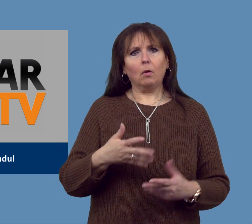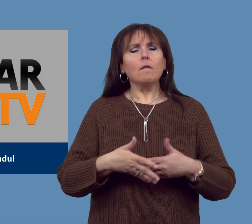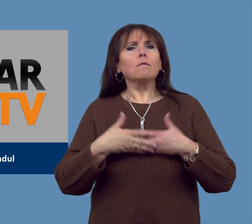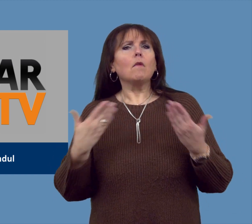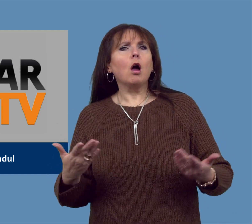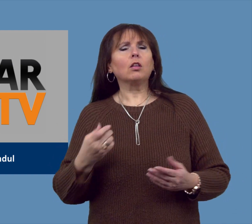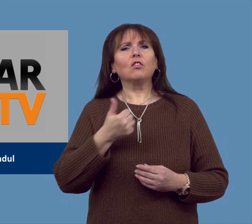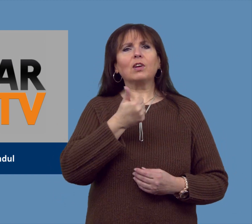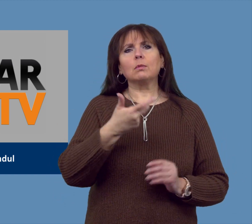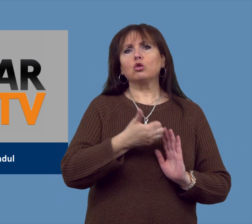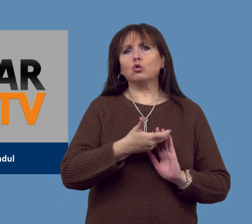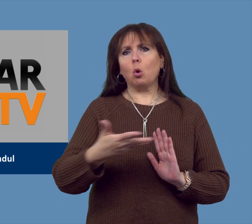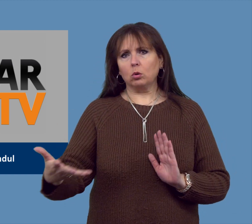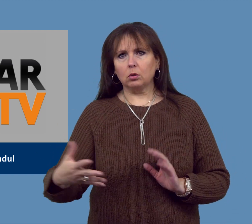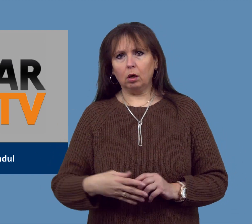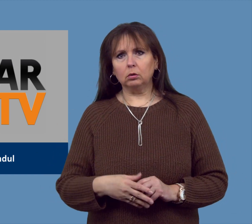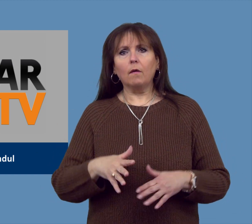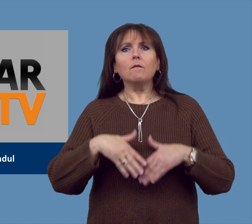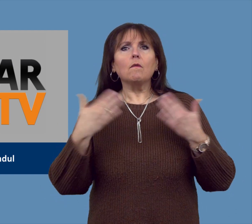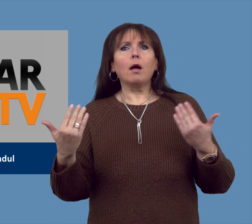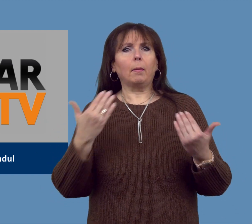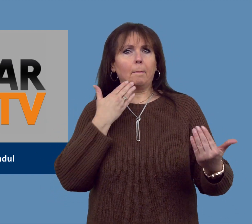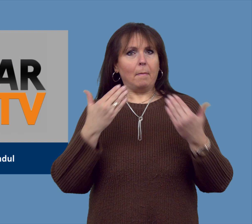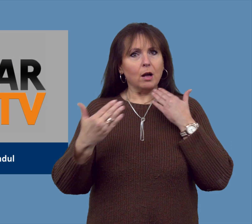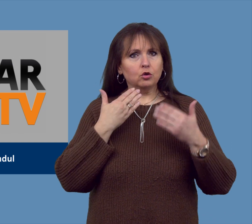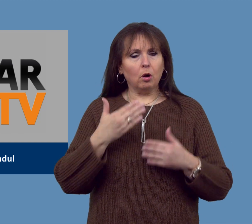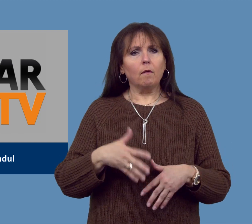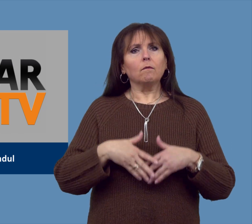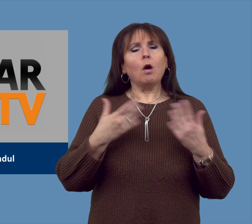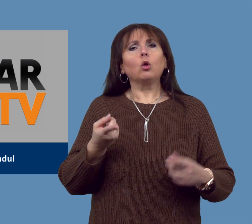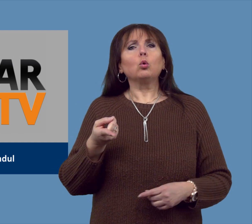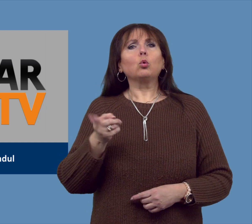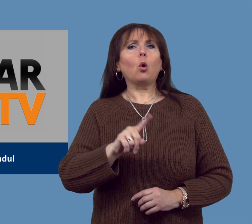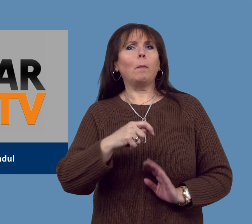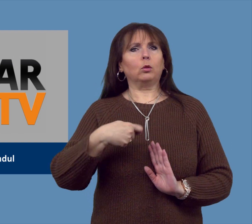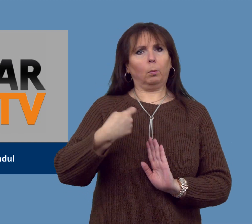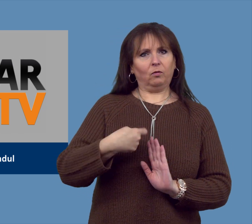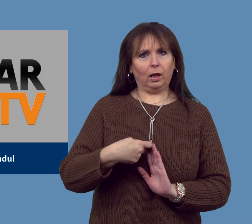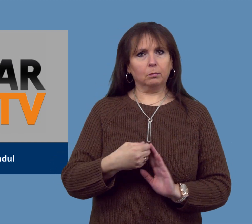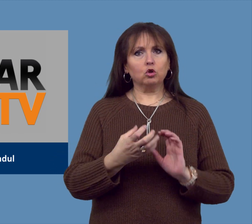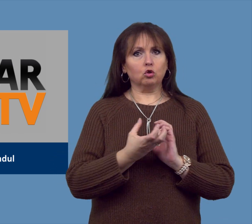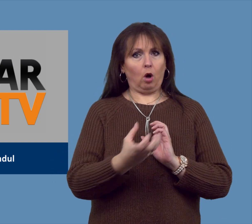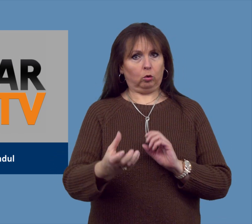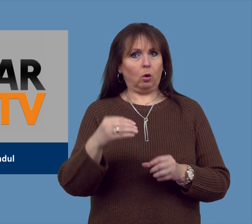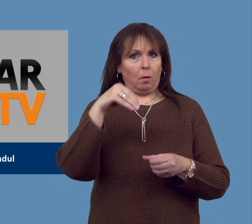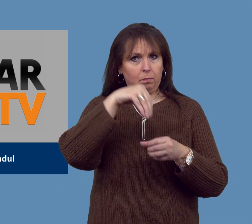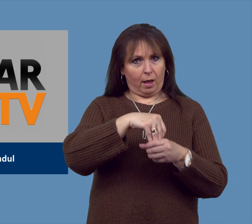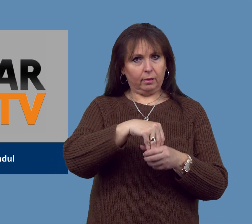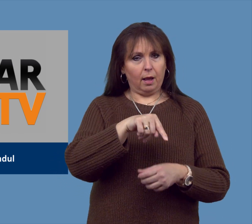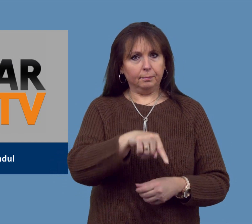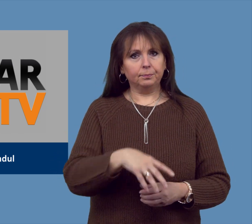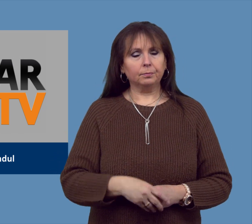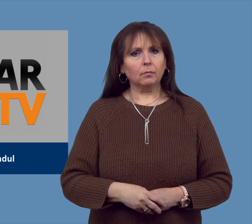magyar gyártású tévésorozatokat, animációs és dokumentumfilmeket nézhetnek az előfizetők.